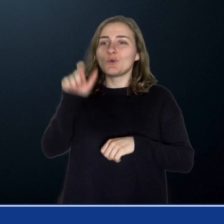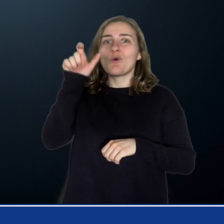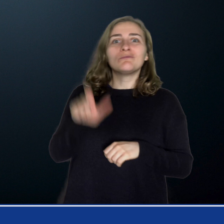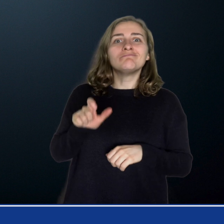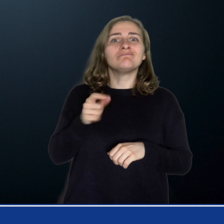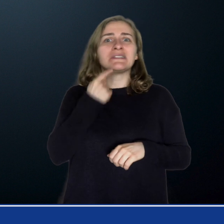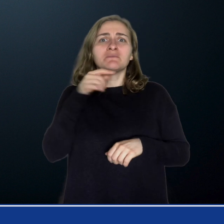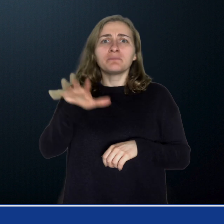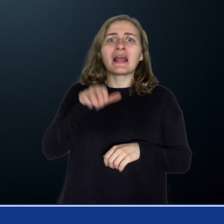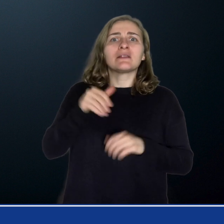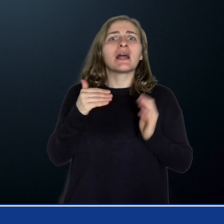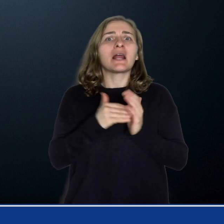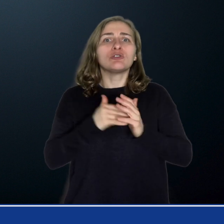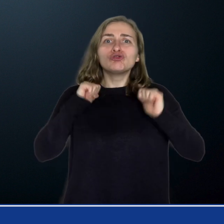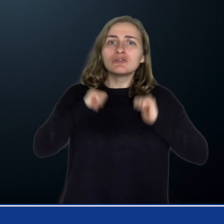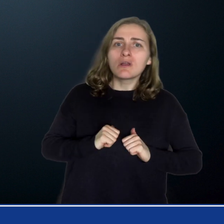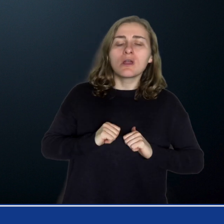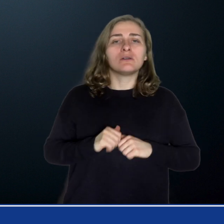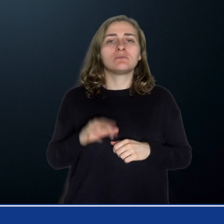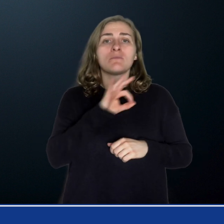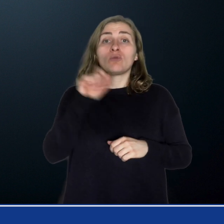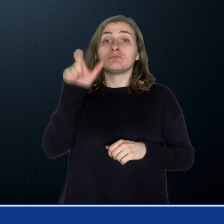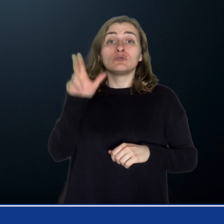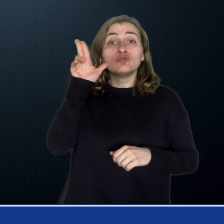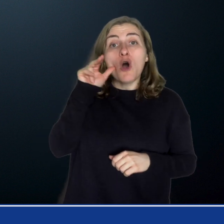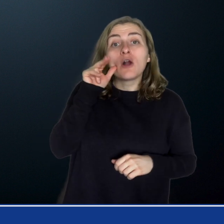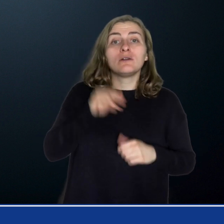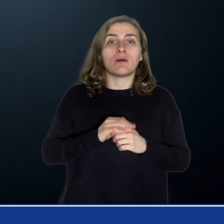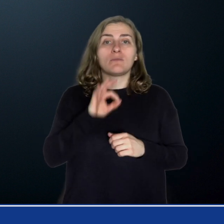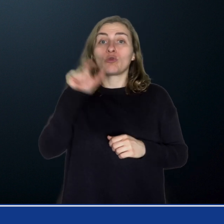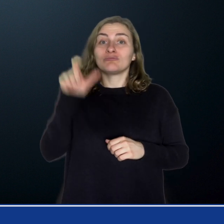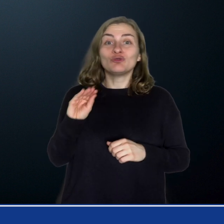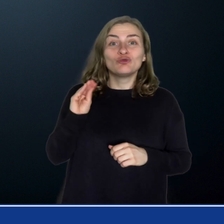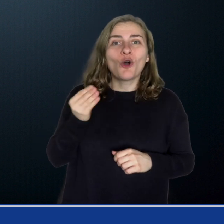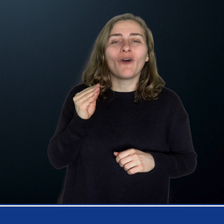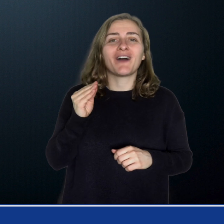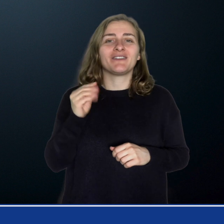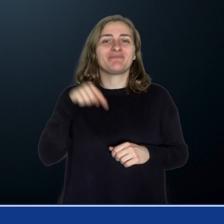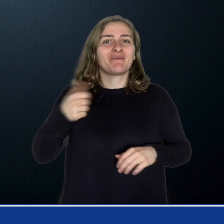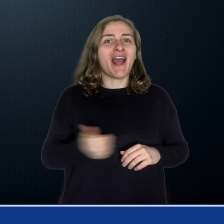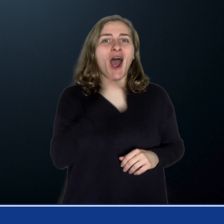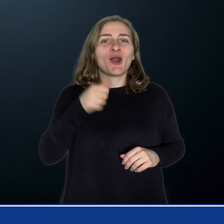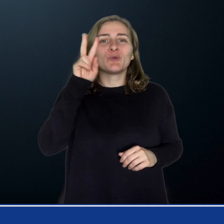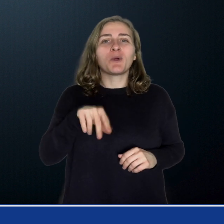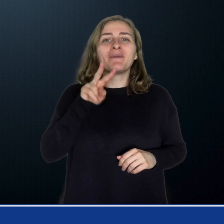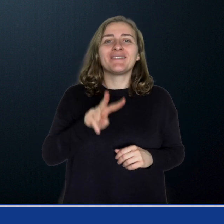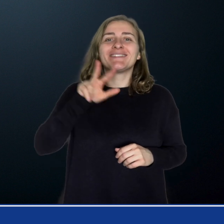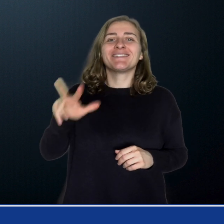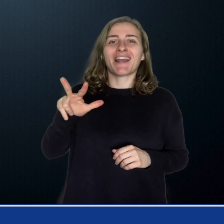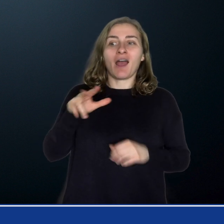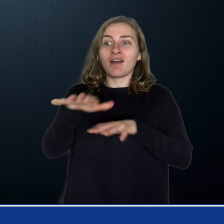AGEVOLAZIONE PER L’ASSUNZIONE DI PERCETTORI DEL REDDITO DI CITTADINANZA, DONNE E GIOVANI